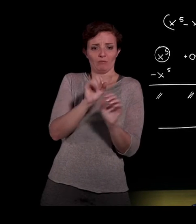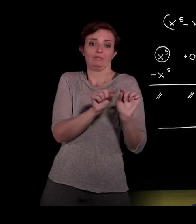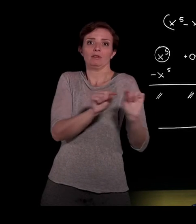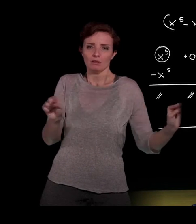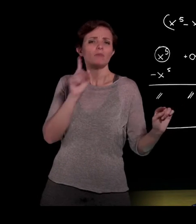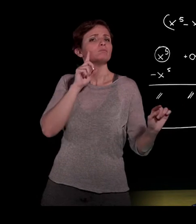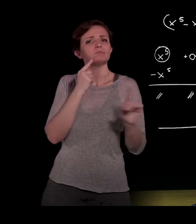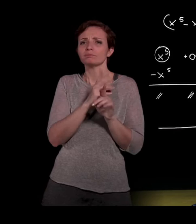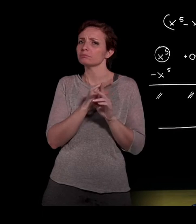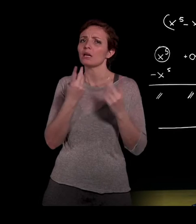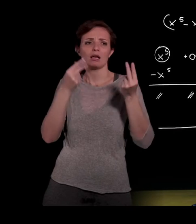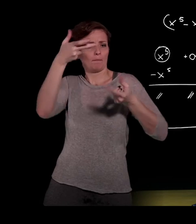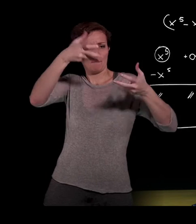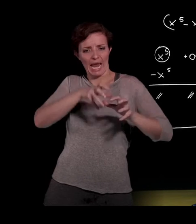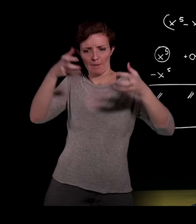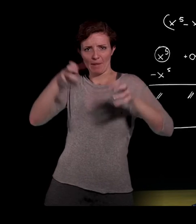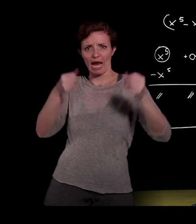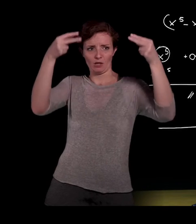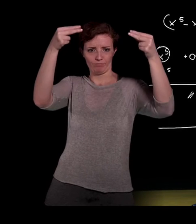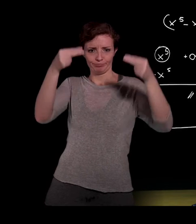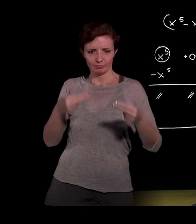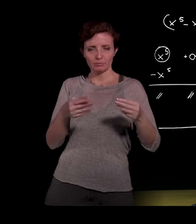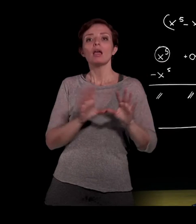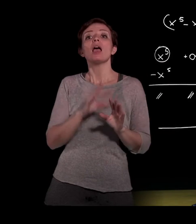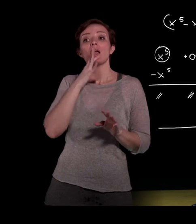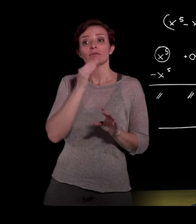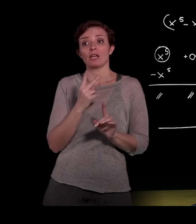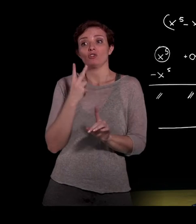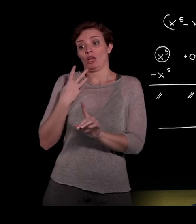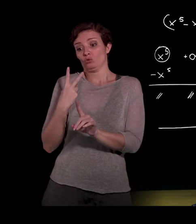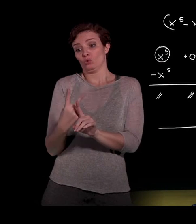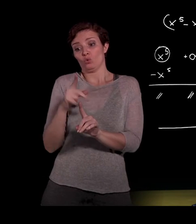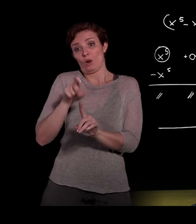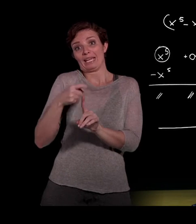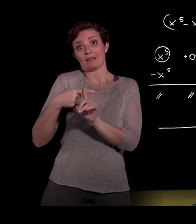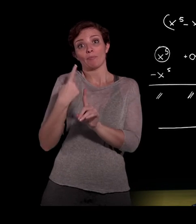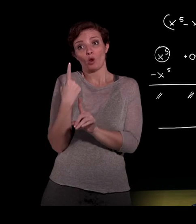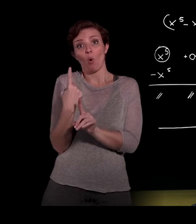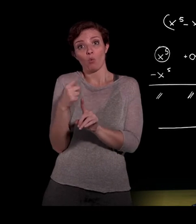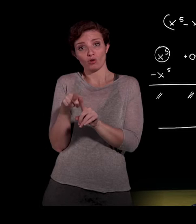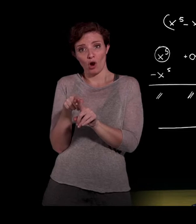Rifacciamo nuovamente la sottrazione termine a termine. Otteniamo 2x+1